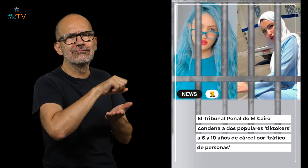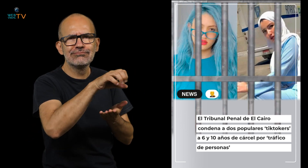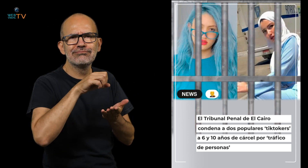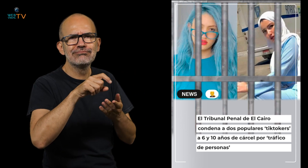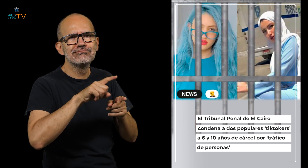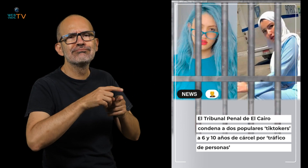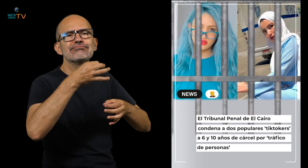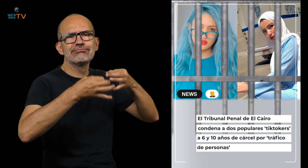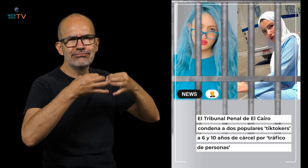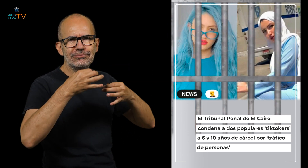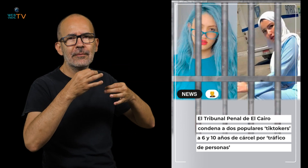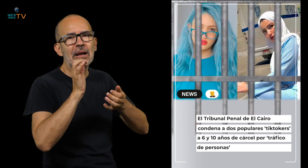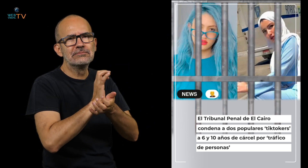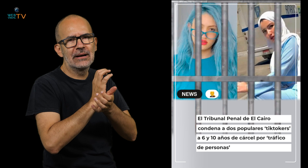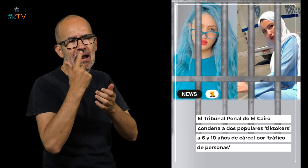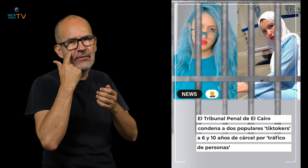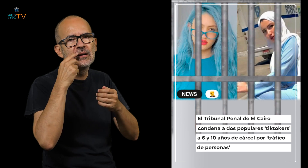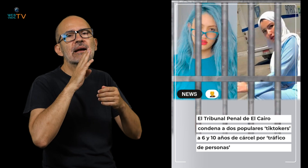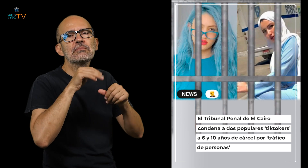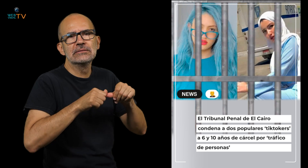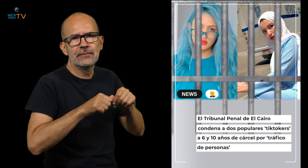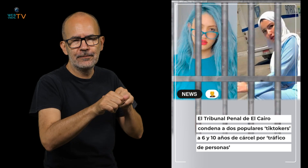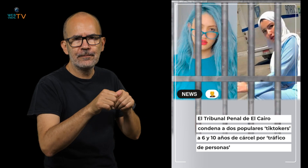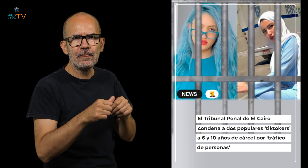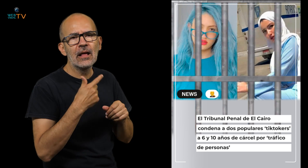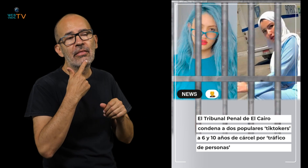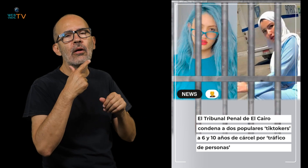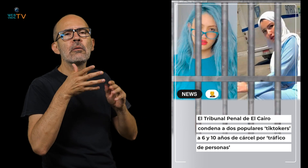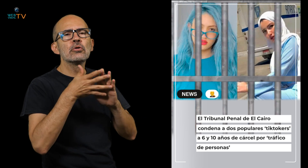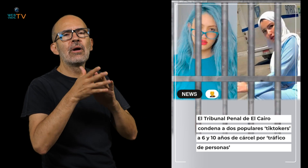volvieran a ser juzgadas por cargos pendientes de trata de personas.